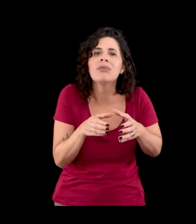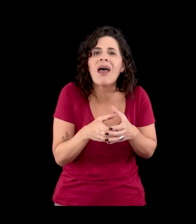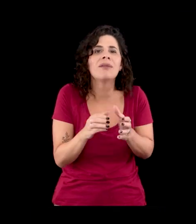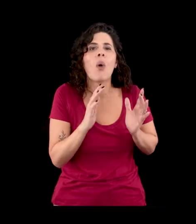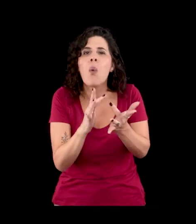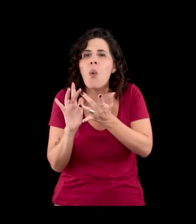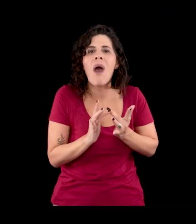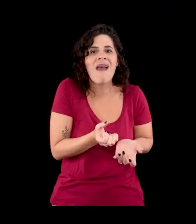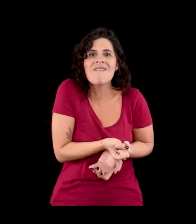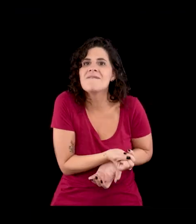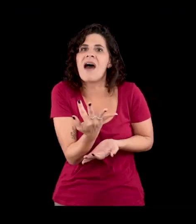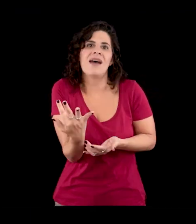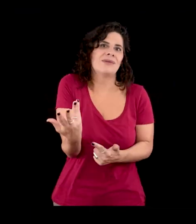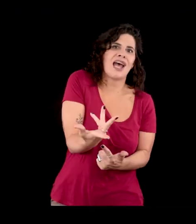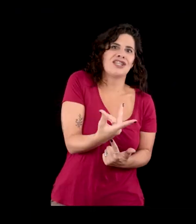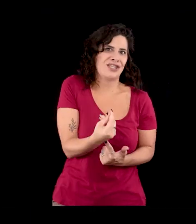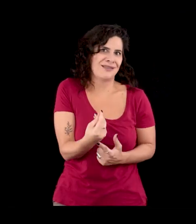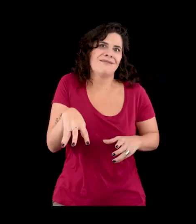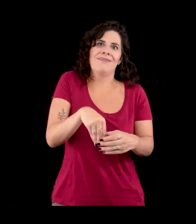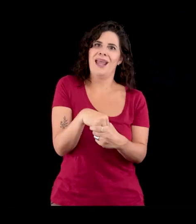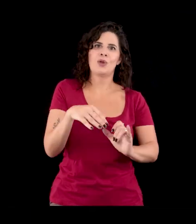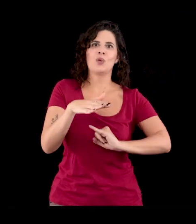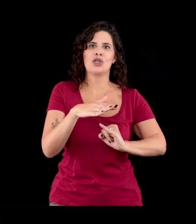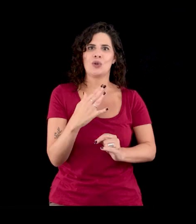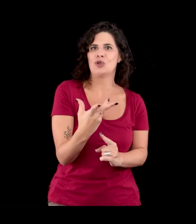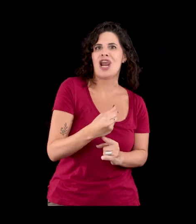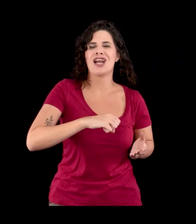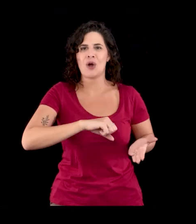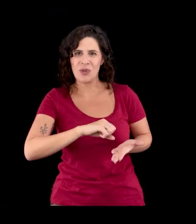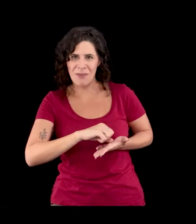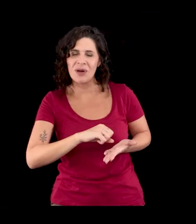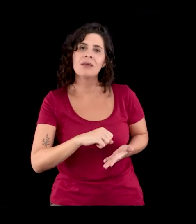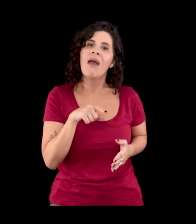que aderiram ao Instituto de Arte Contemporânea e necessitavam.